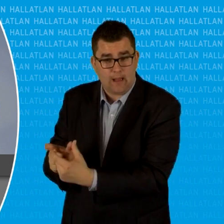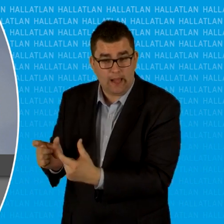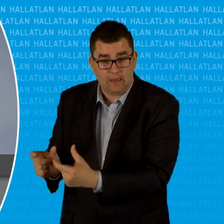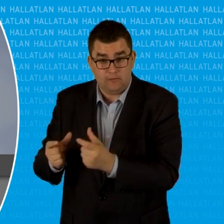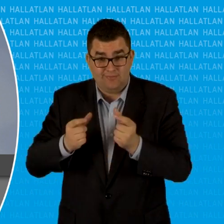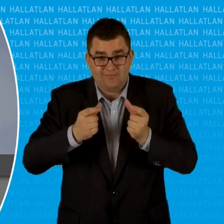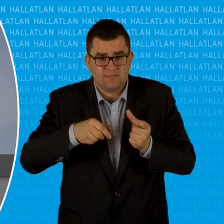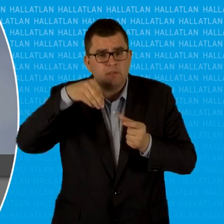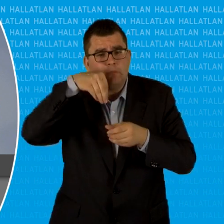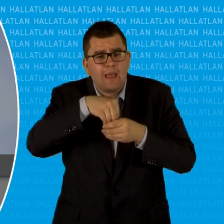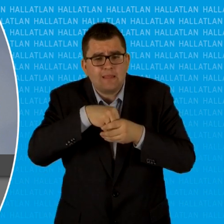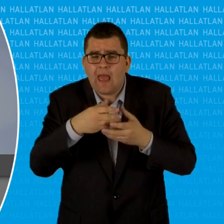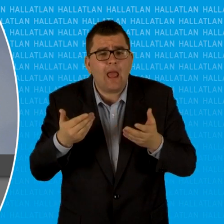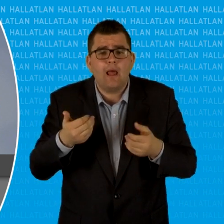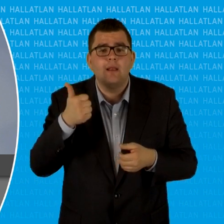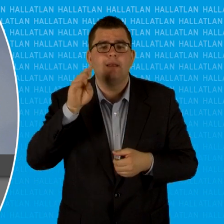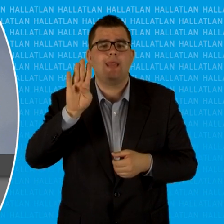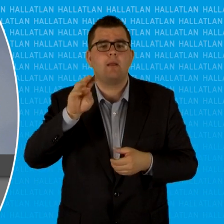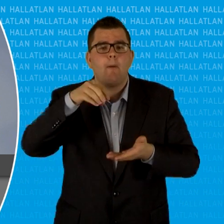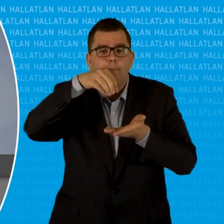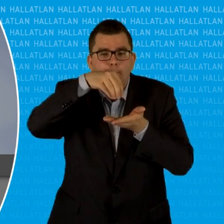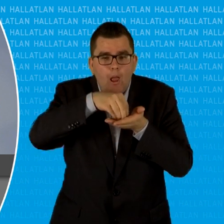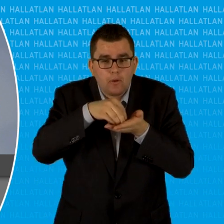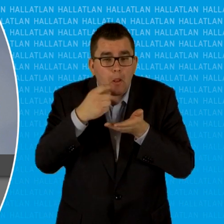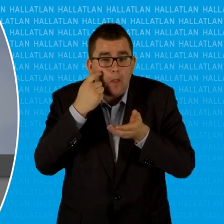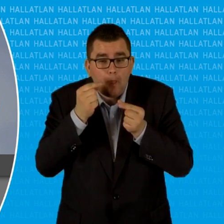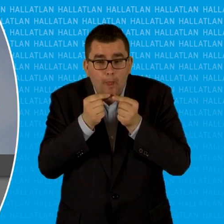Az apró periféria működő prototípusában egy négymagos,